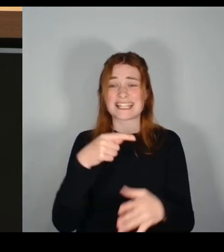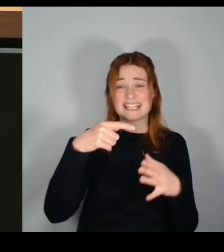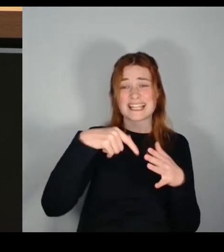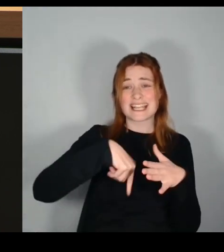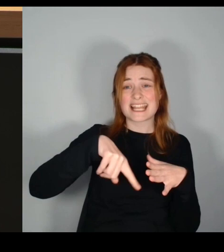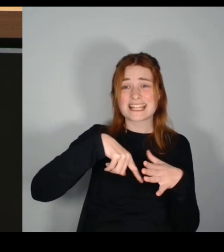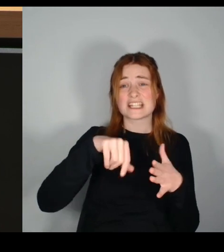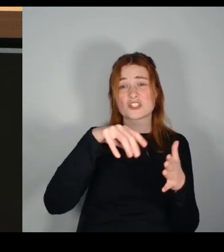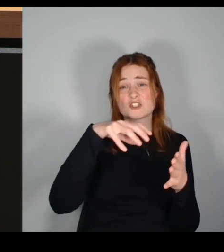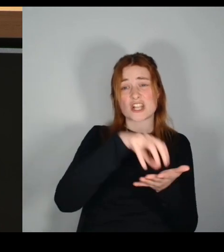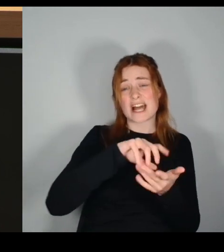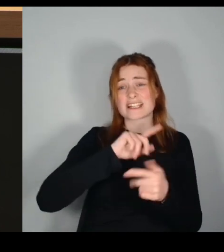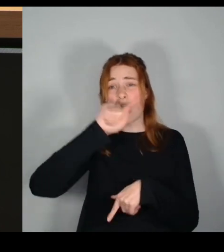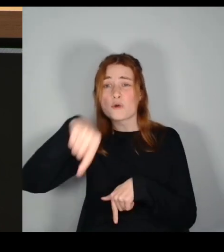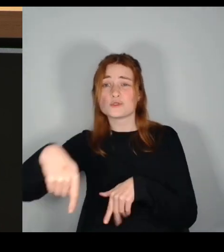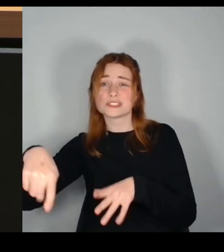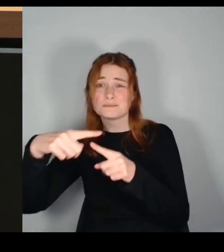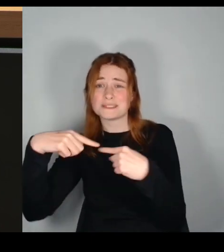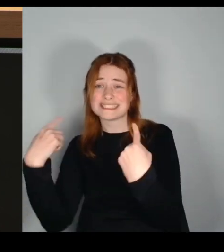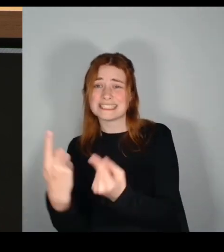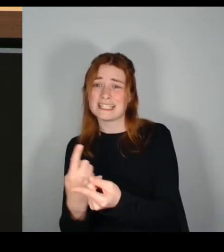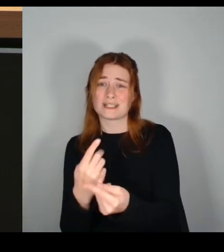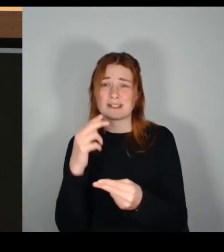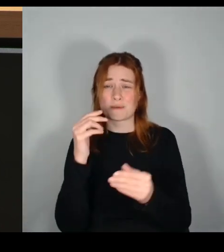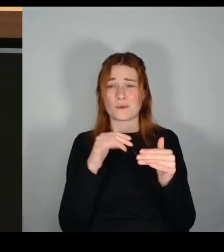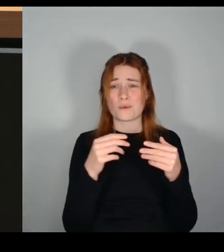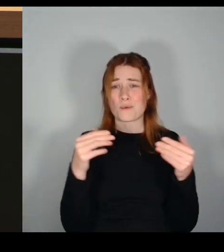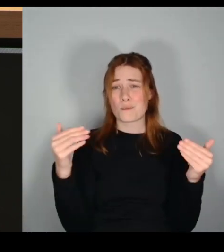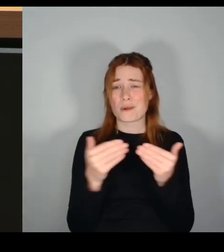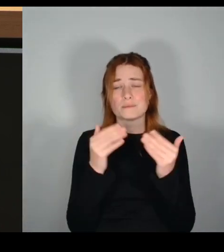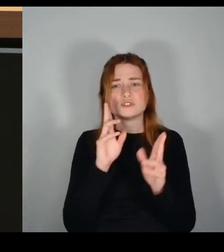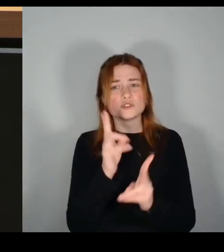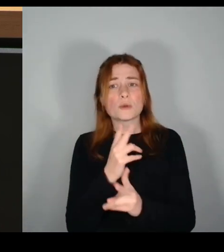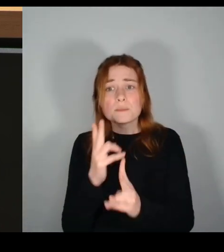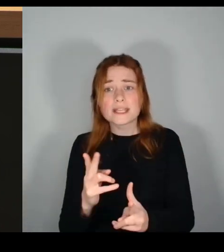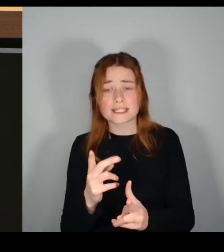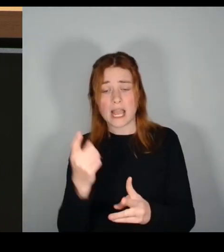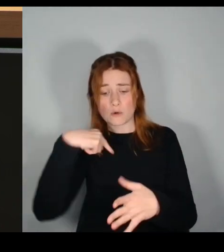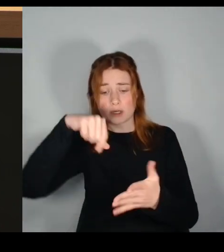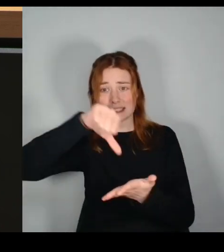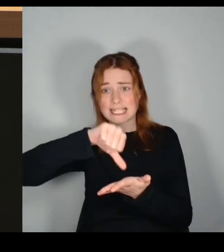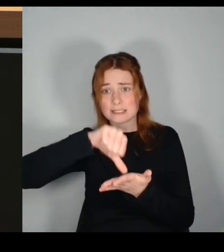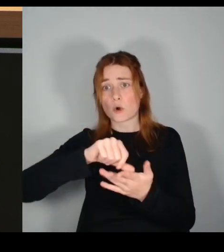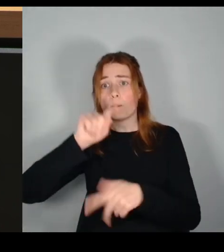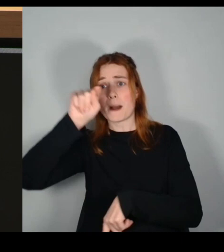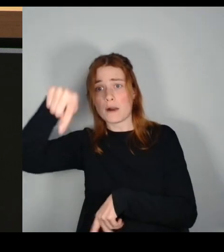queere Menschen, die sich solche Räume wünschen, fordern und in der ganzen Stadt unabhängig von ihrem Wohnort nutzen.